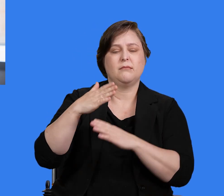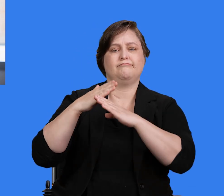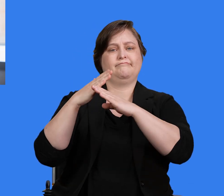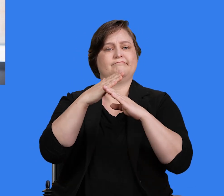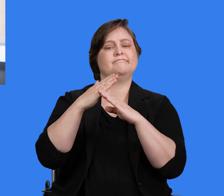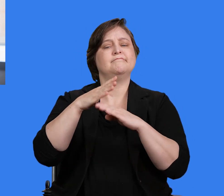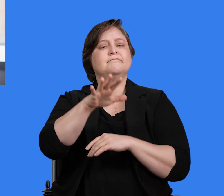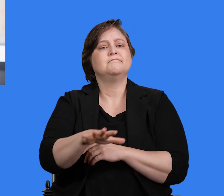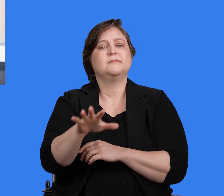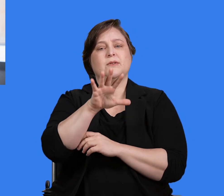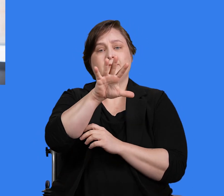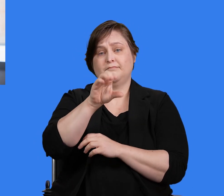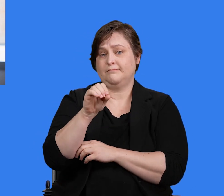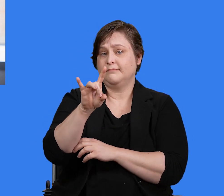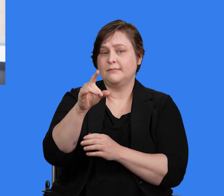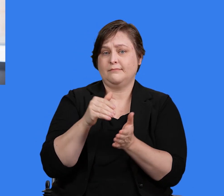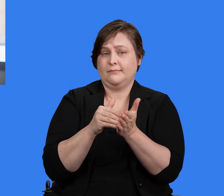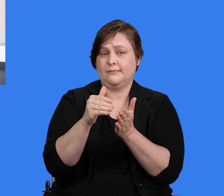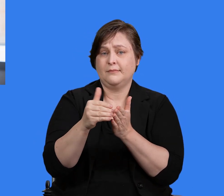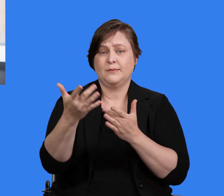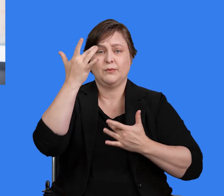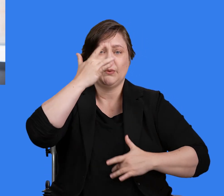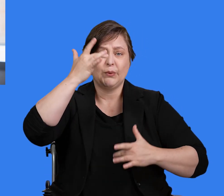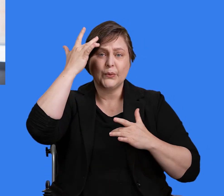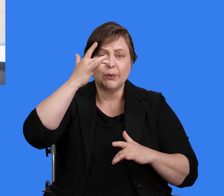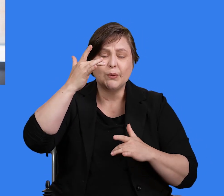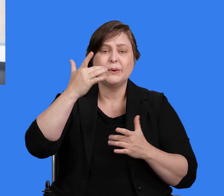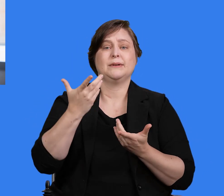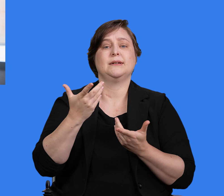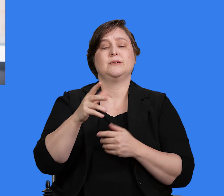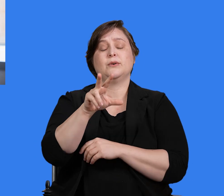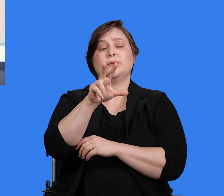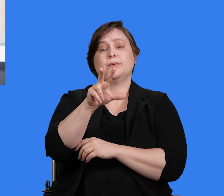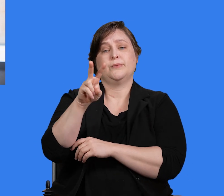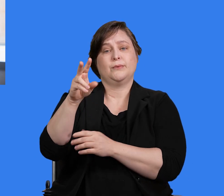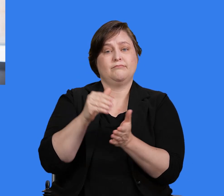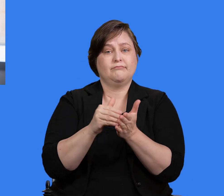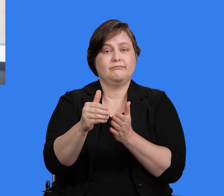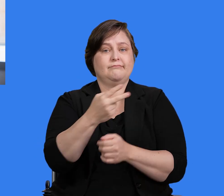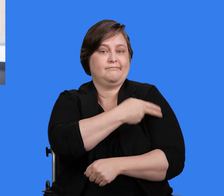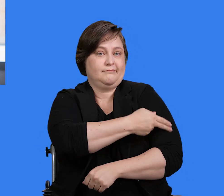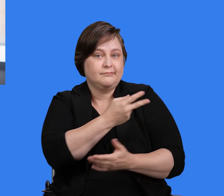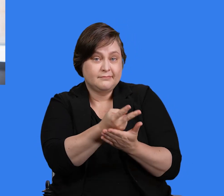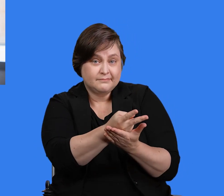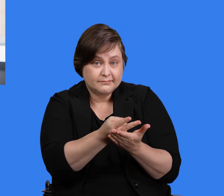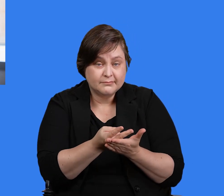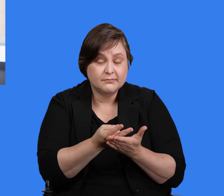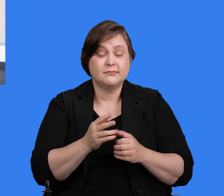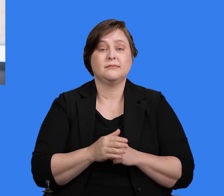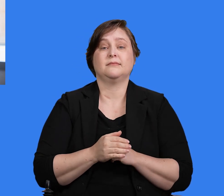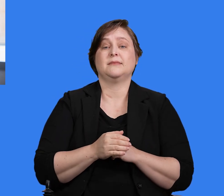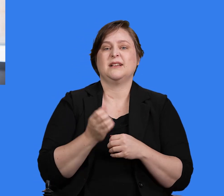habría prevenido alrededor de 508 millones de casos de enfermedad y 32 millones de hospitalizaciones,